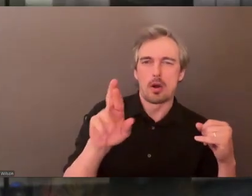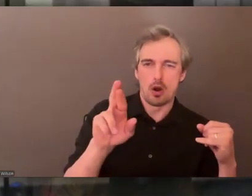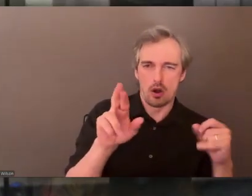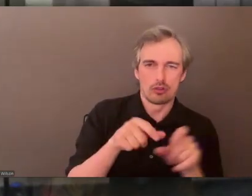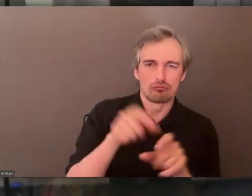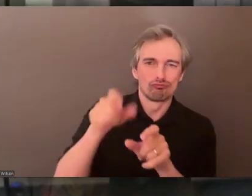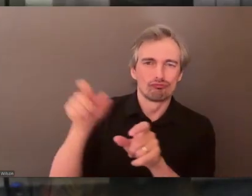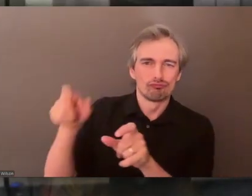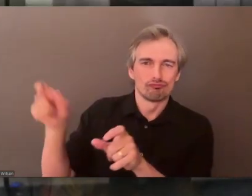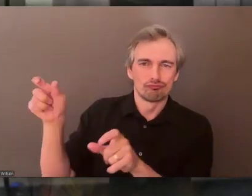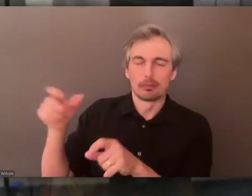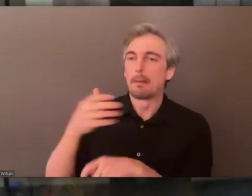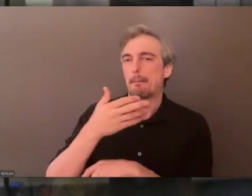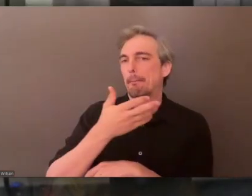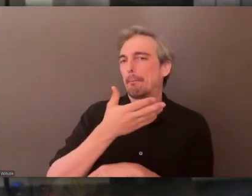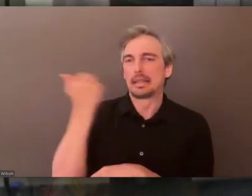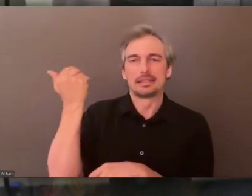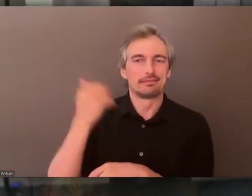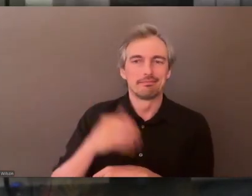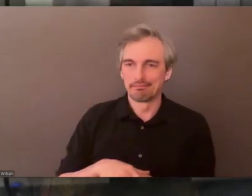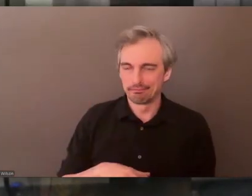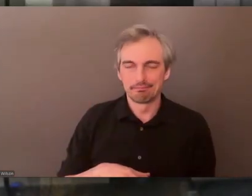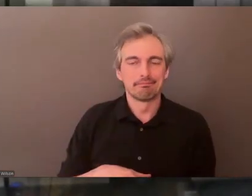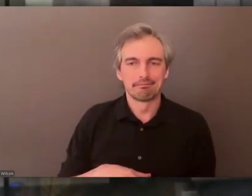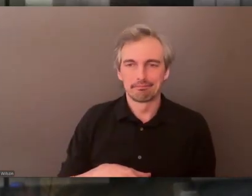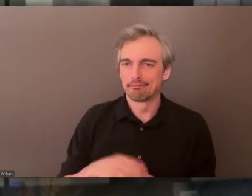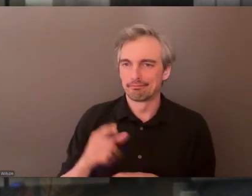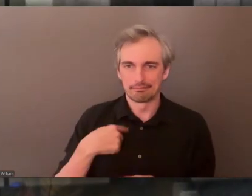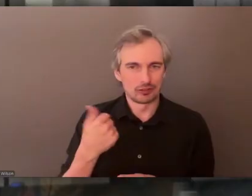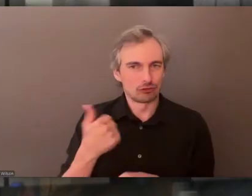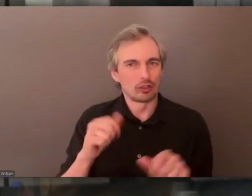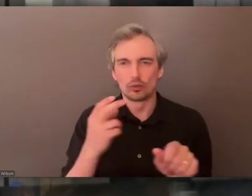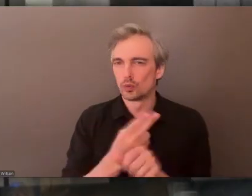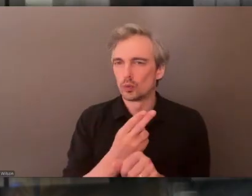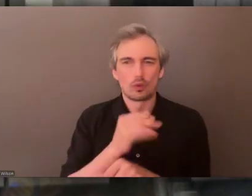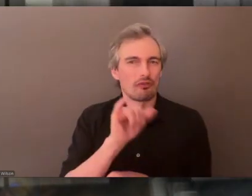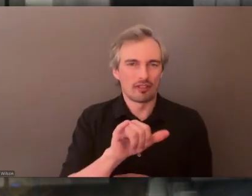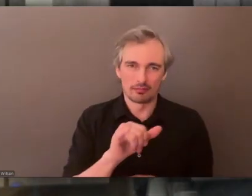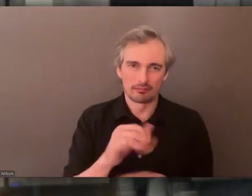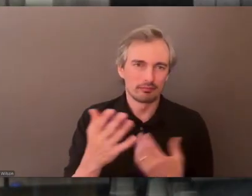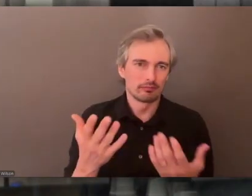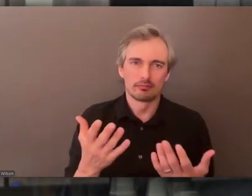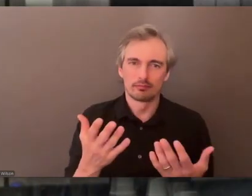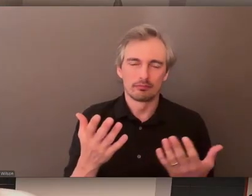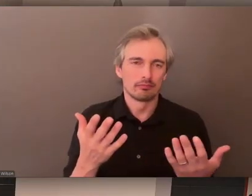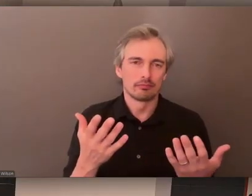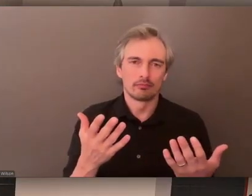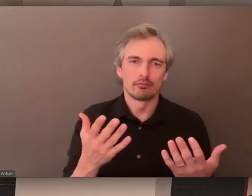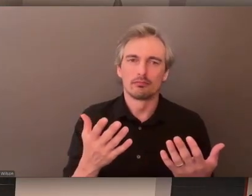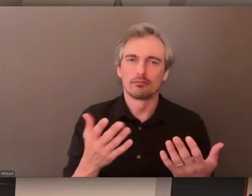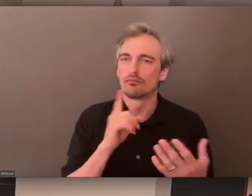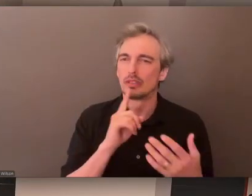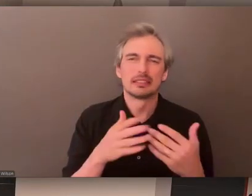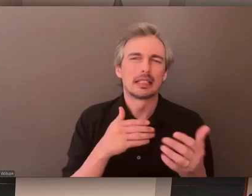るなら、デ ータを示すために何を使っているかは実際にはあまり重要ではありません。 質問ありがとうございます。